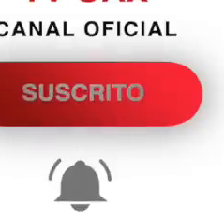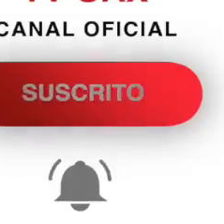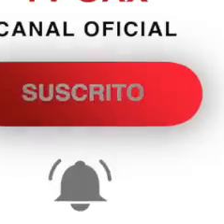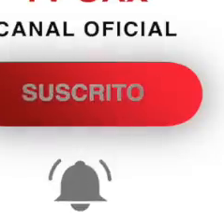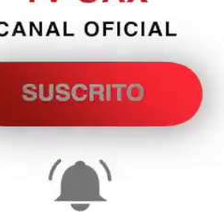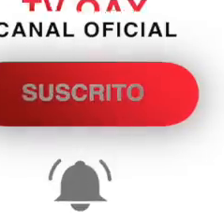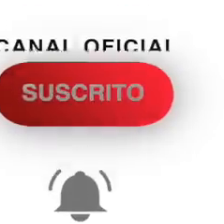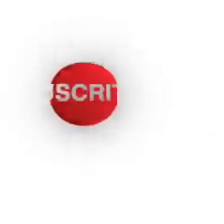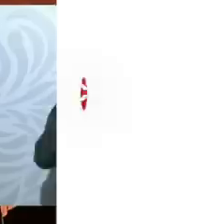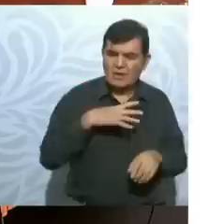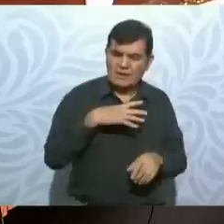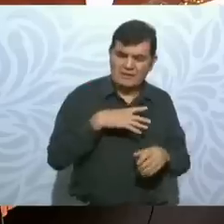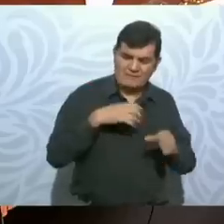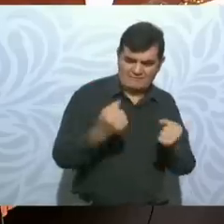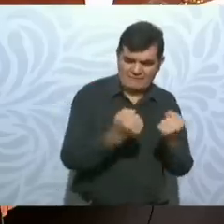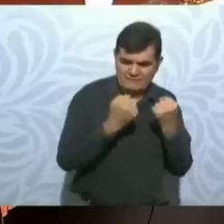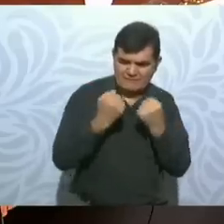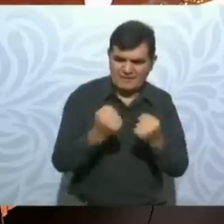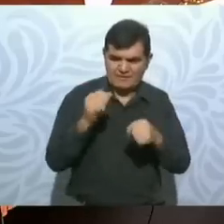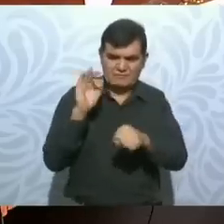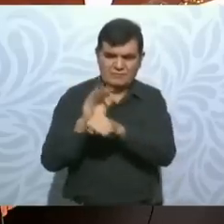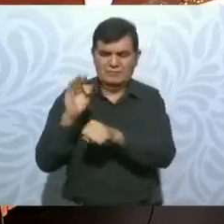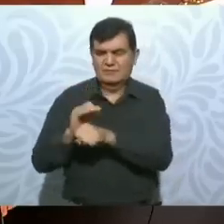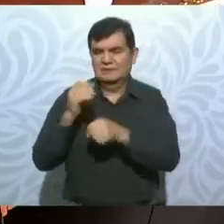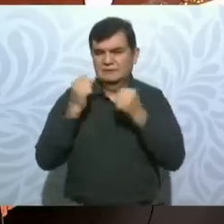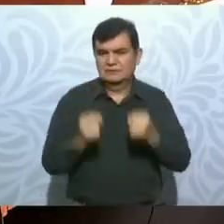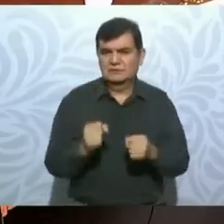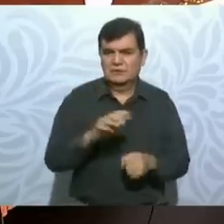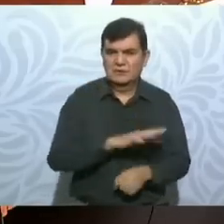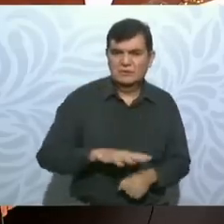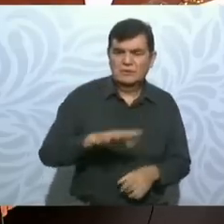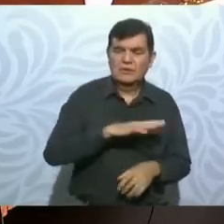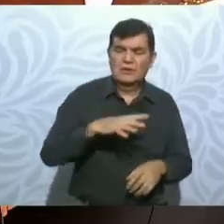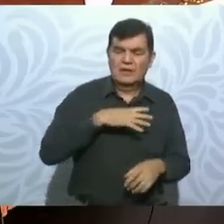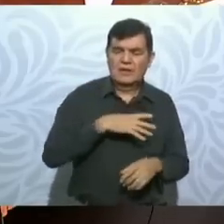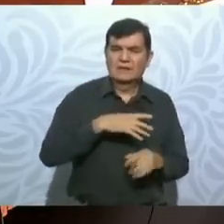fortalecimiento de las instituciones de seguridad pública y procuración de justicia y del sistema